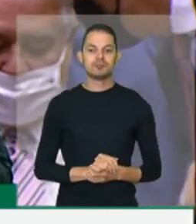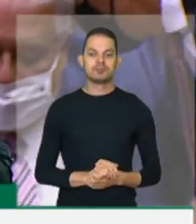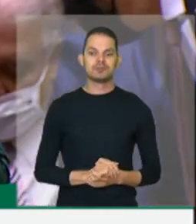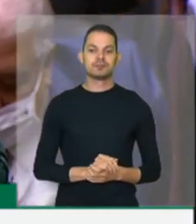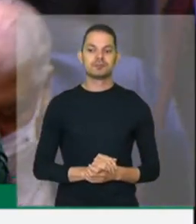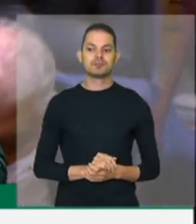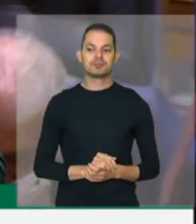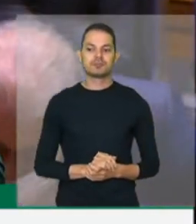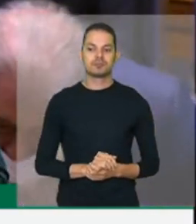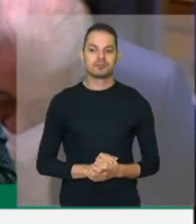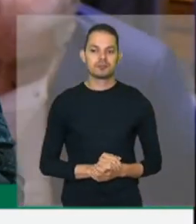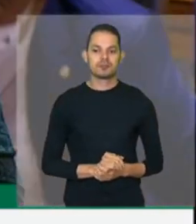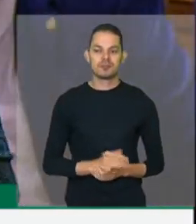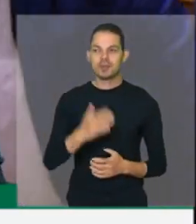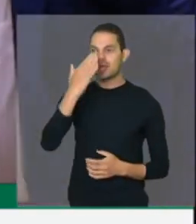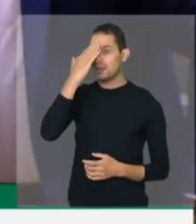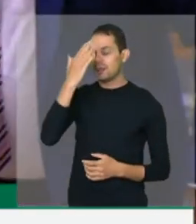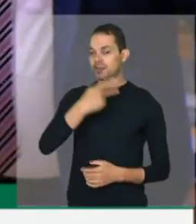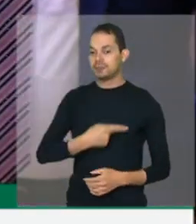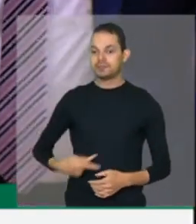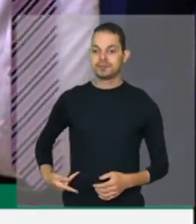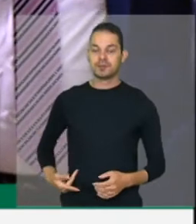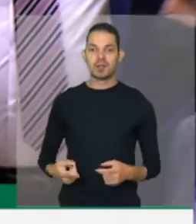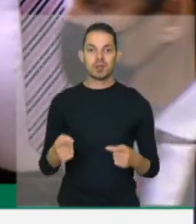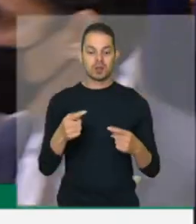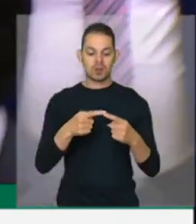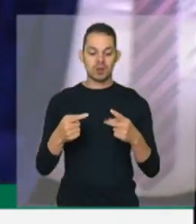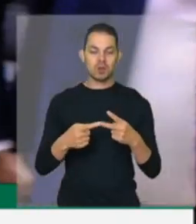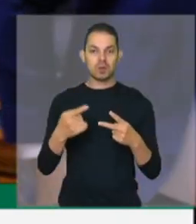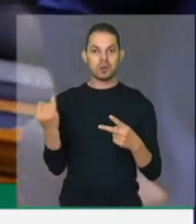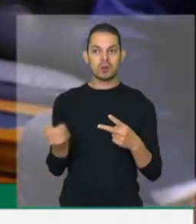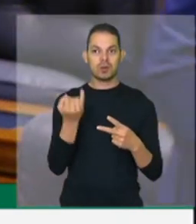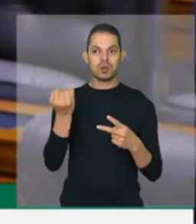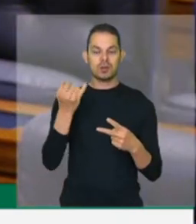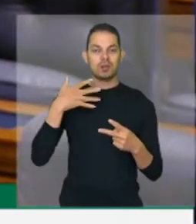[DEPUTADA]: OBRIGADA PRESIDENTE, BOM HOJE DUAS DATAS IMPORTANTES, MUITOS PARLAMENTARES FALARAM SOBRE O DIA MUNDIAL DA SAÚDE E TAMBÉM O DIA DO JORNALISTA.